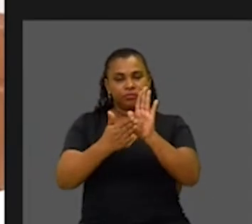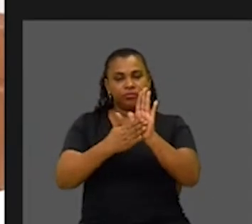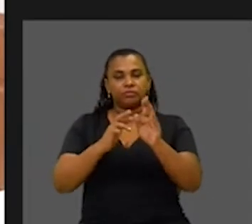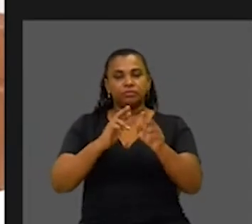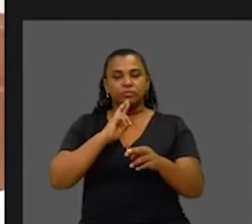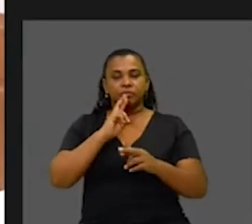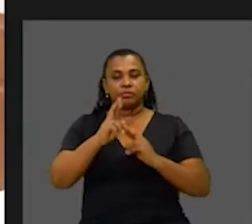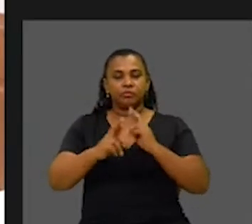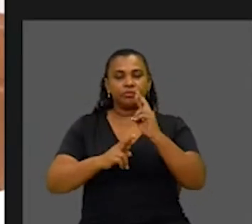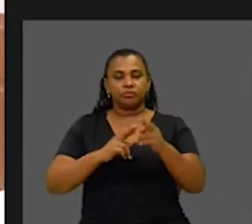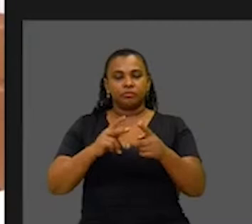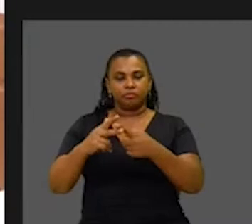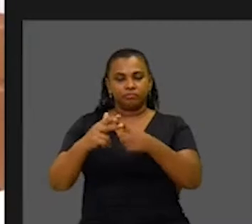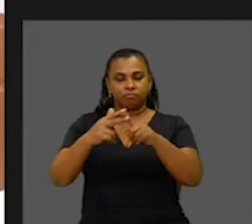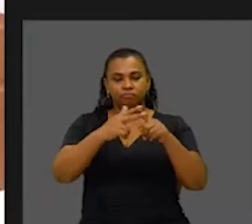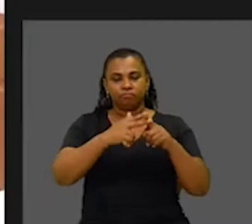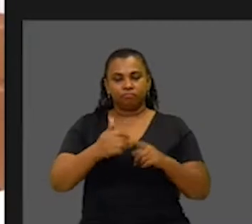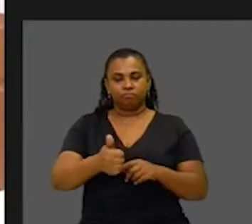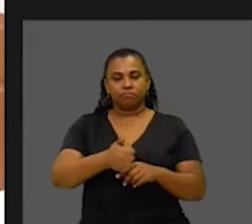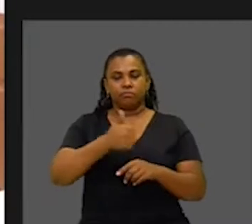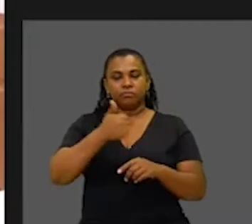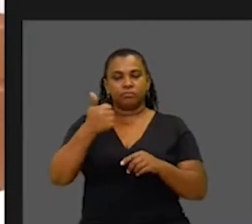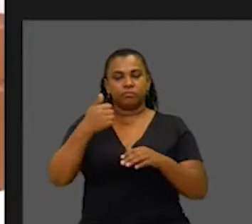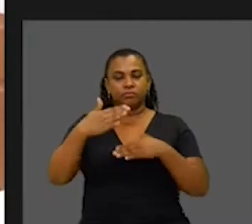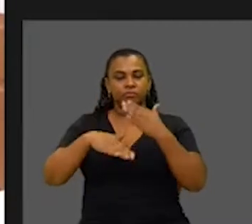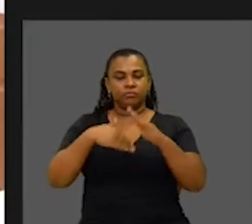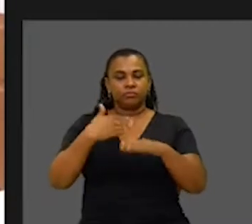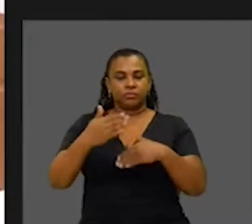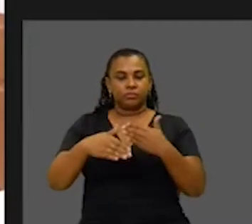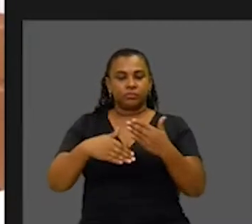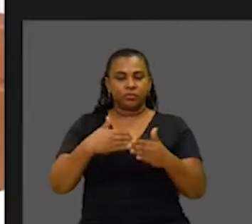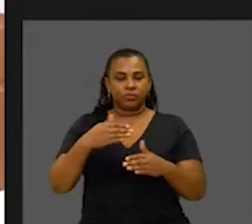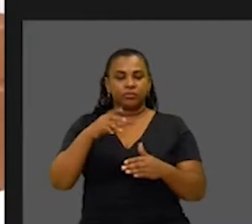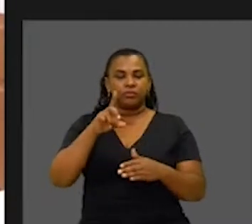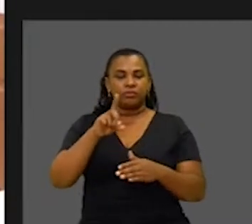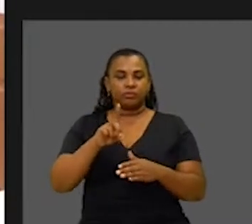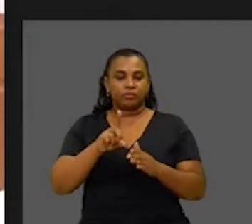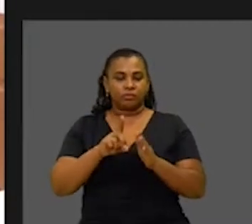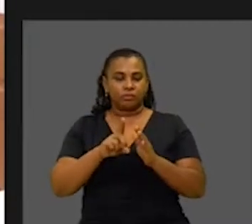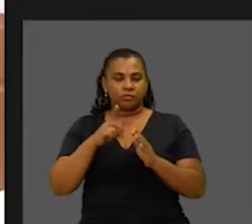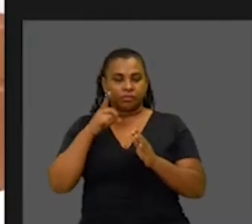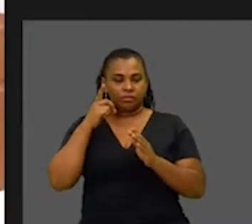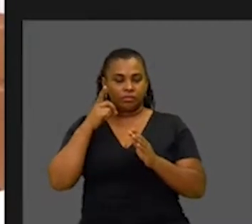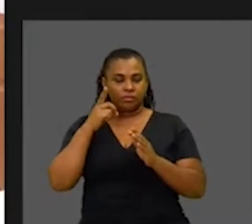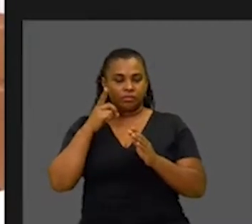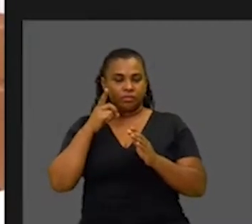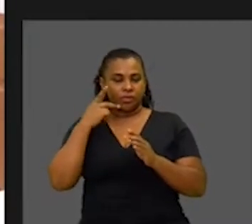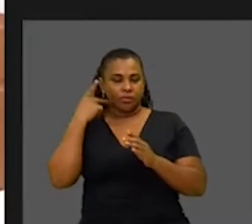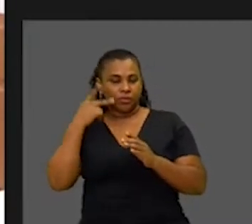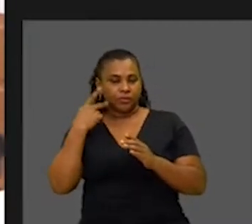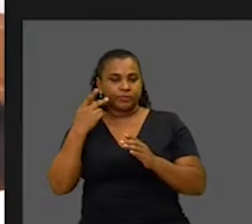aperfeiçoamento do nosso processo democrático do nosso processo político-eleitoral o tema dessa